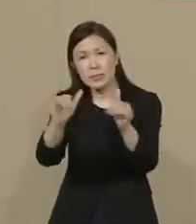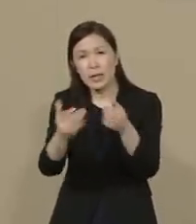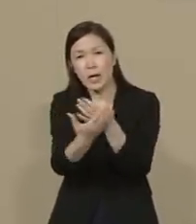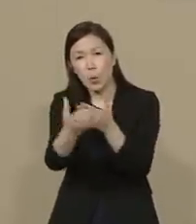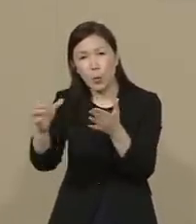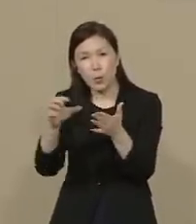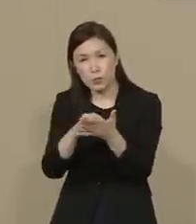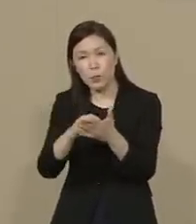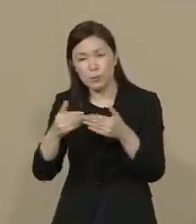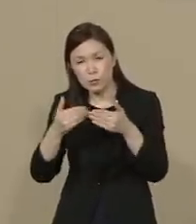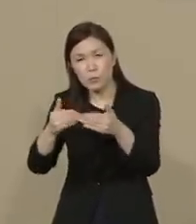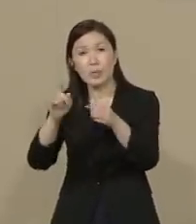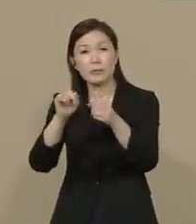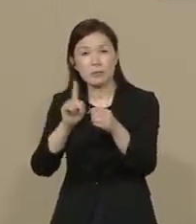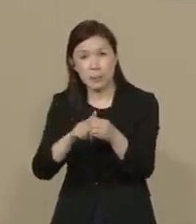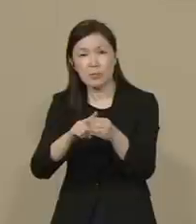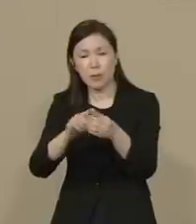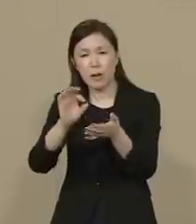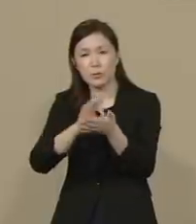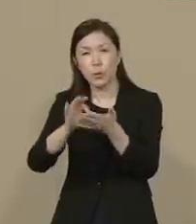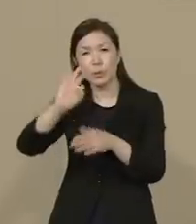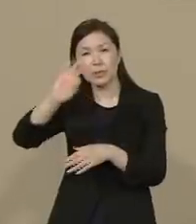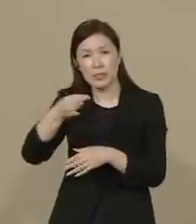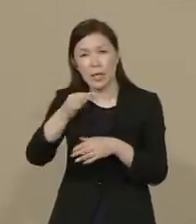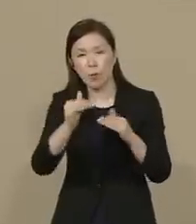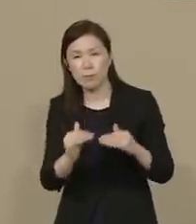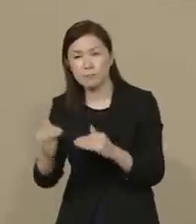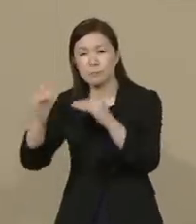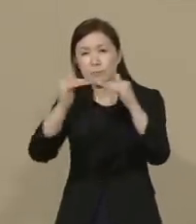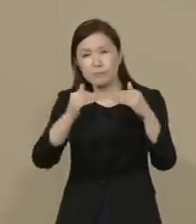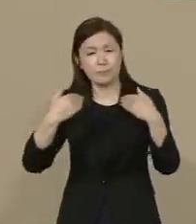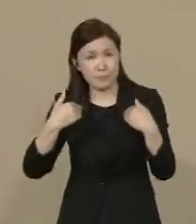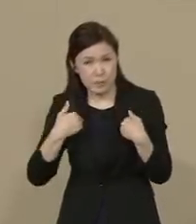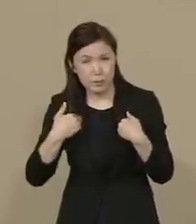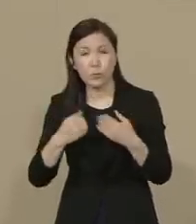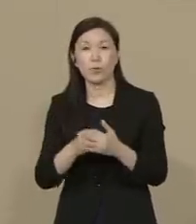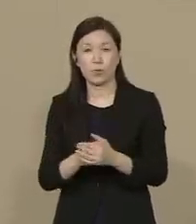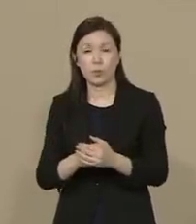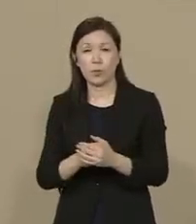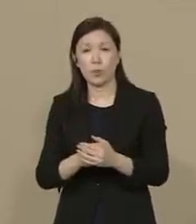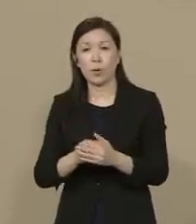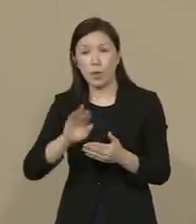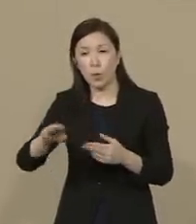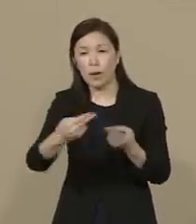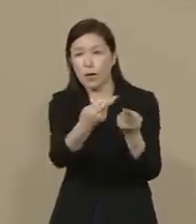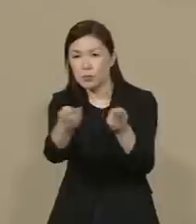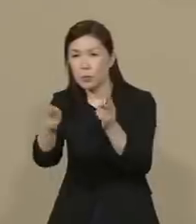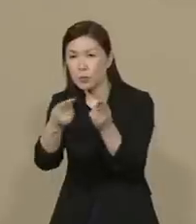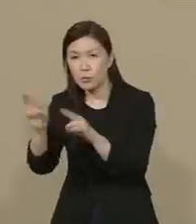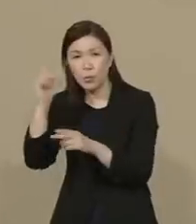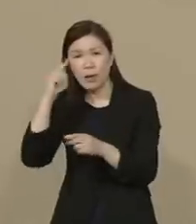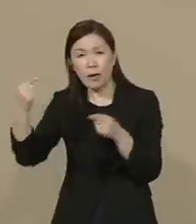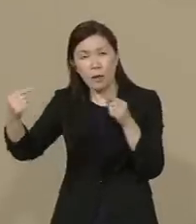消費税率の引き上げが必要です これは大半の政党が 同じ認識でしょう